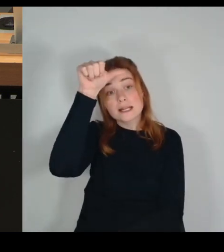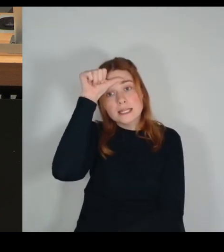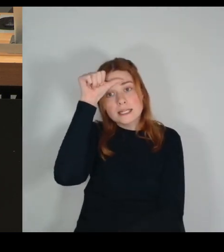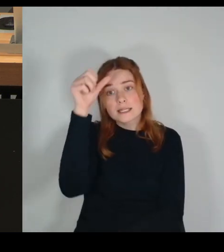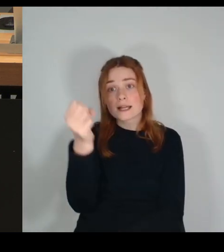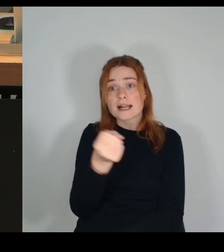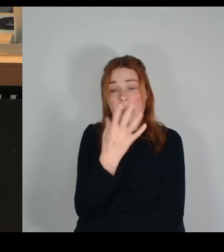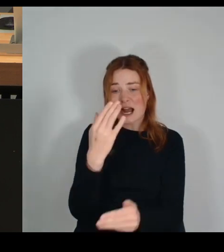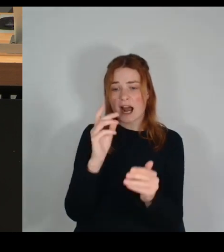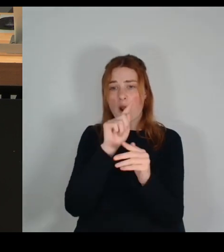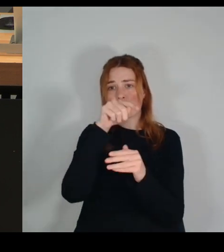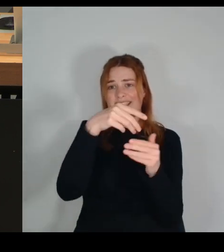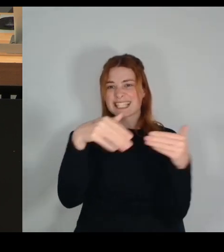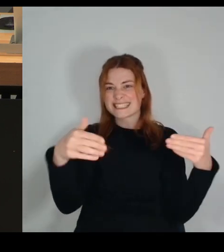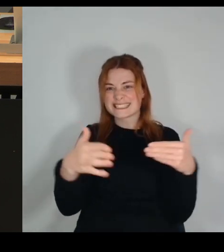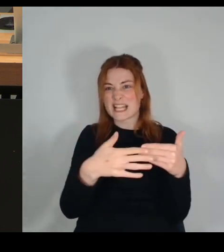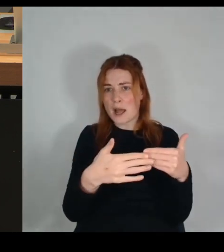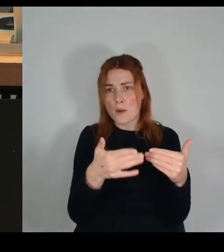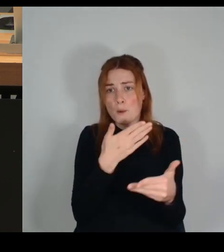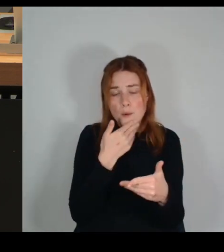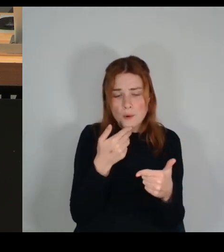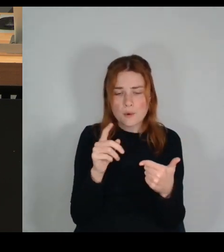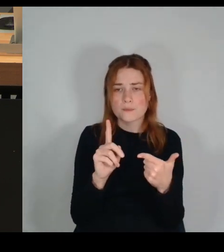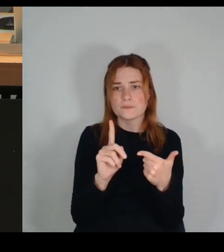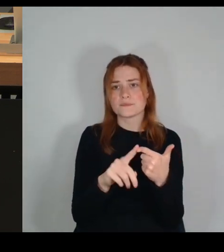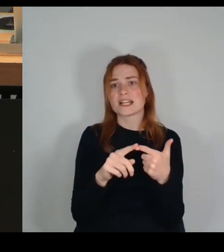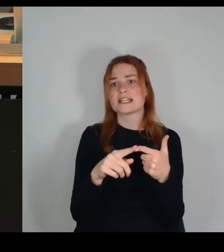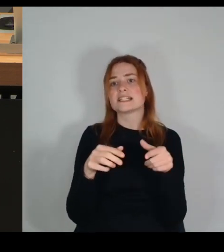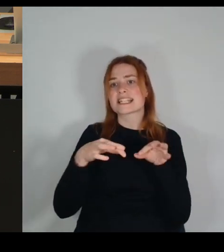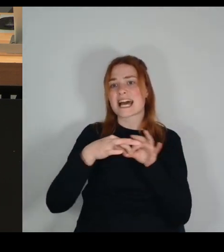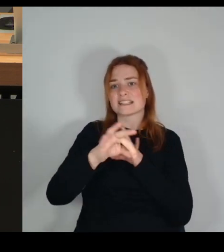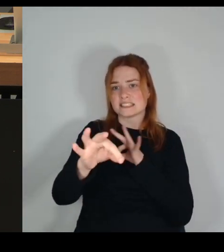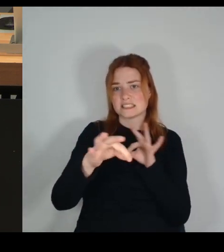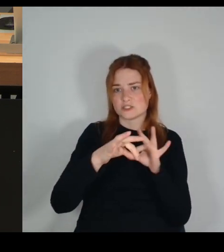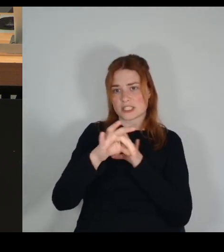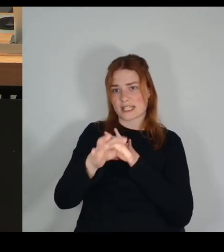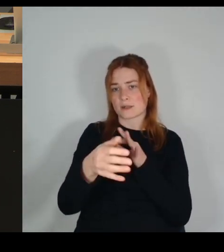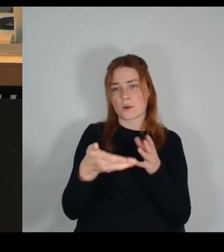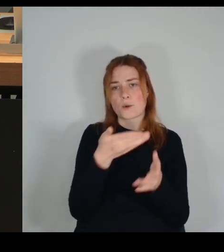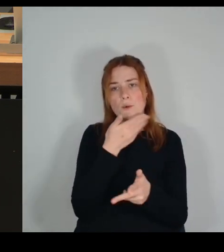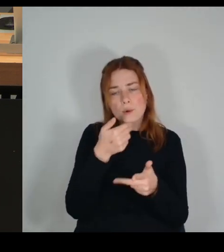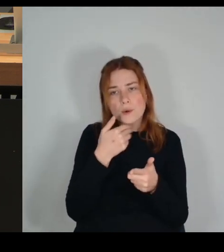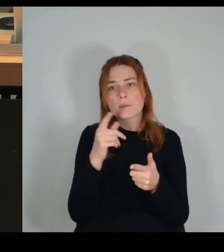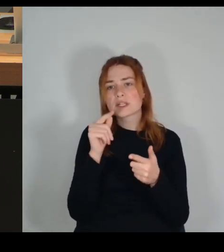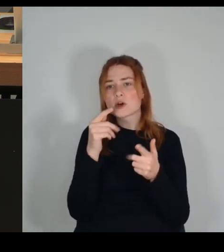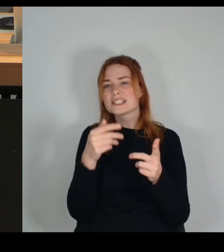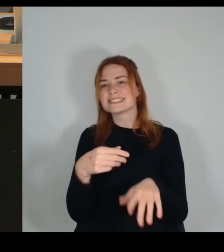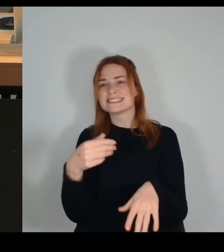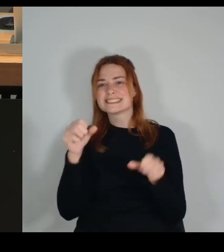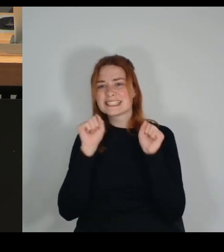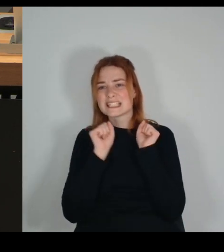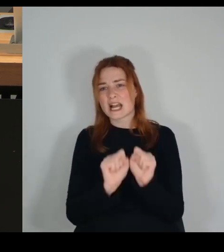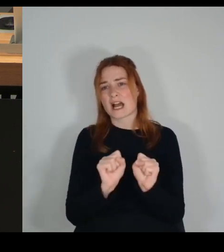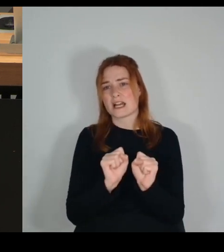Schleierfahndung um eine sicherheitspolitisch zwar aufwändige, gleichzeitig aber sehr ineffiziente Maßnahme.